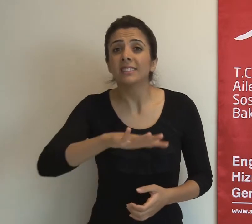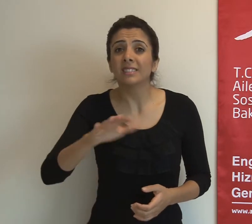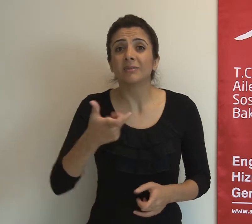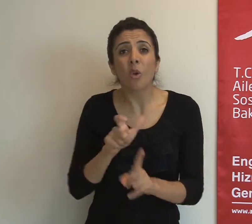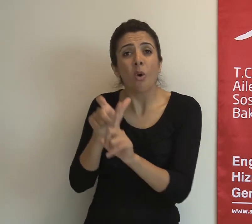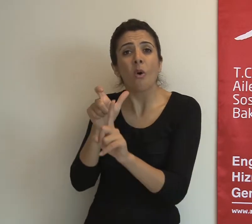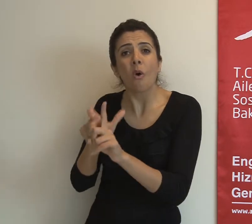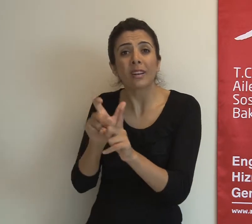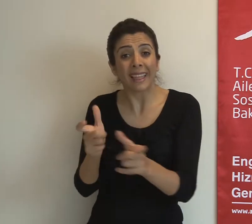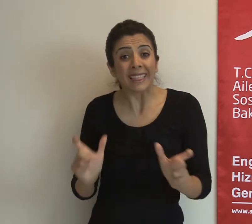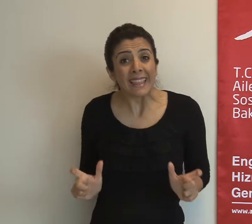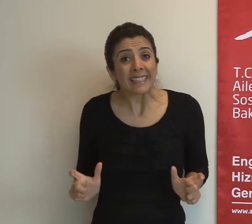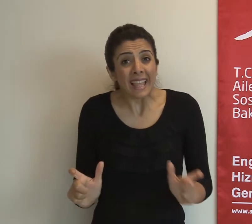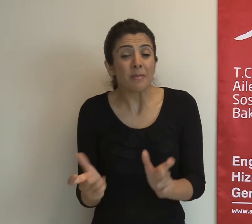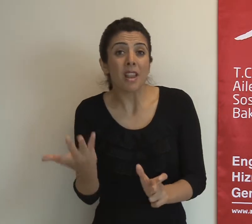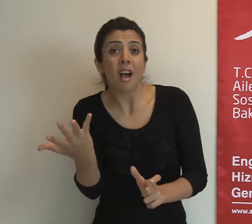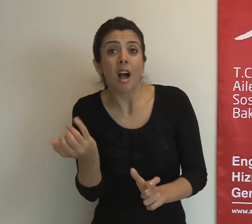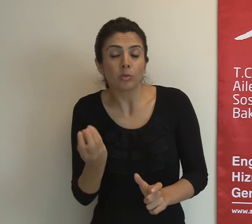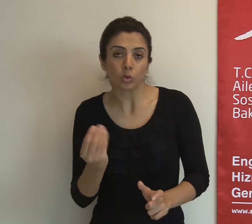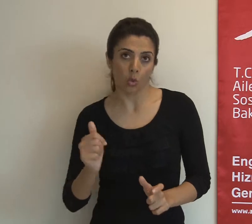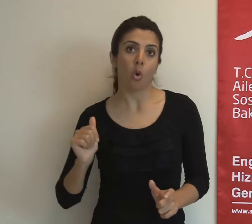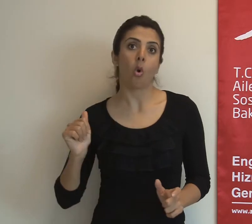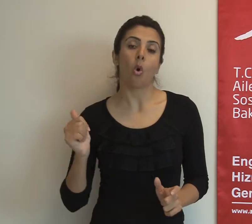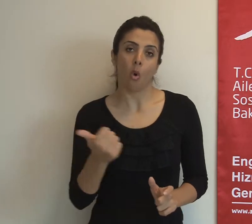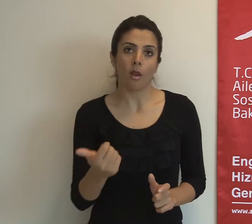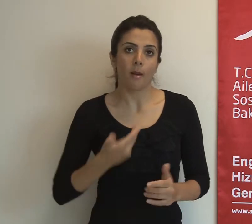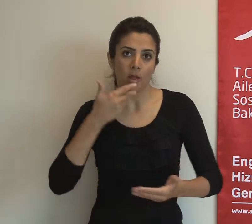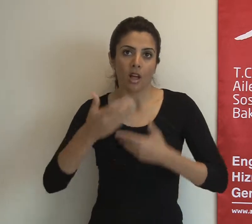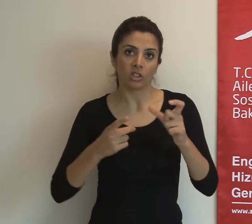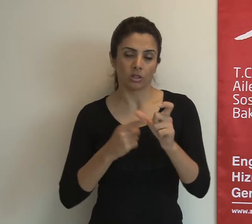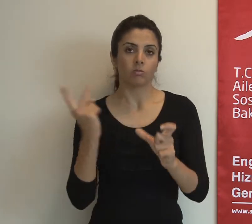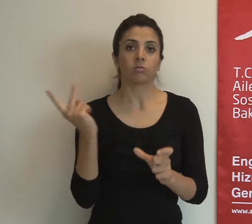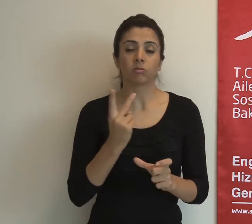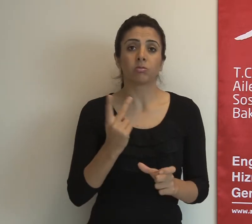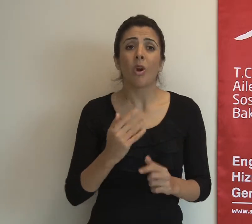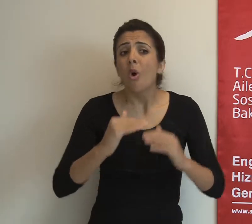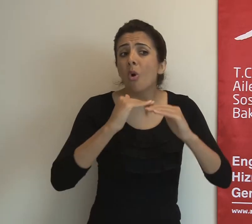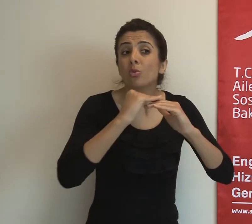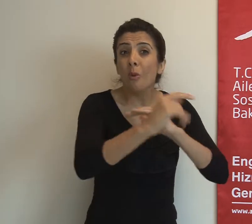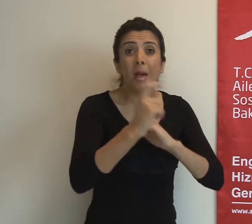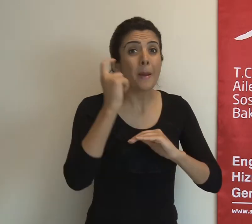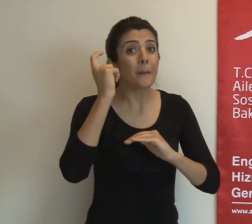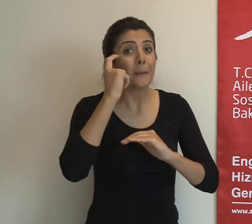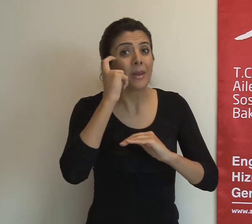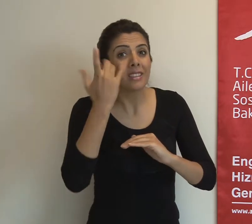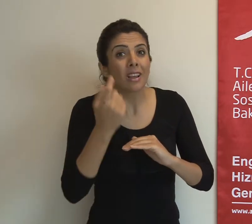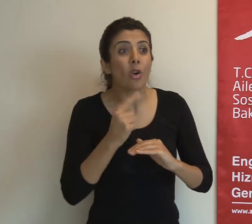Gençken koruyucu ve önleyici tedbir almanın da önemine değinen Şahin, "Toplum bilincini,